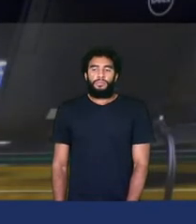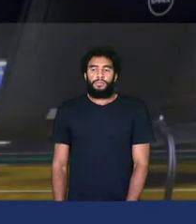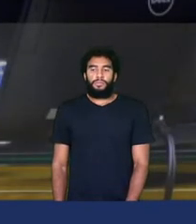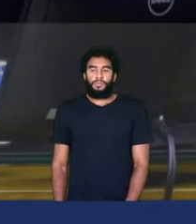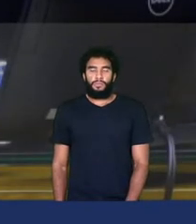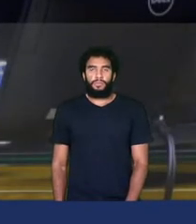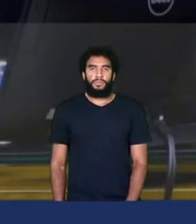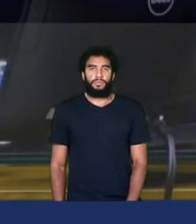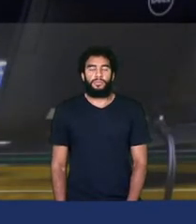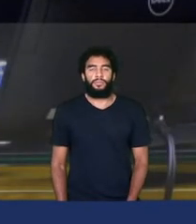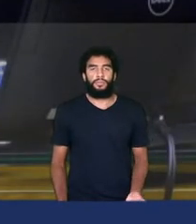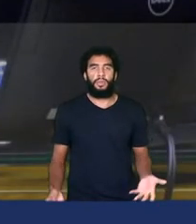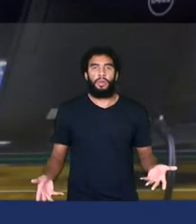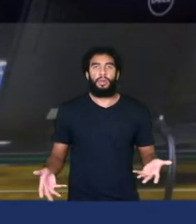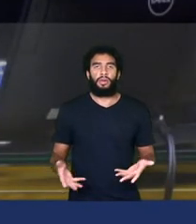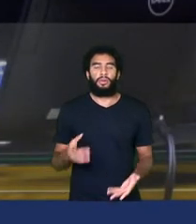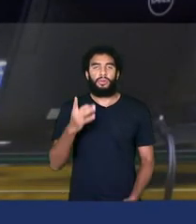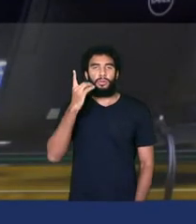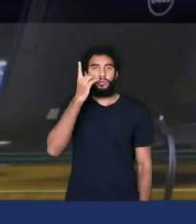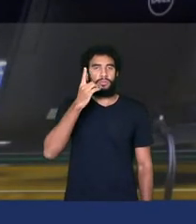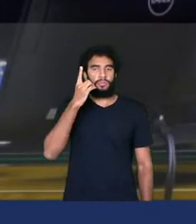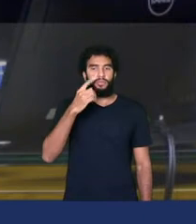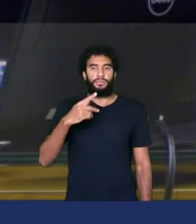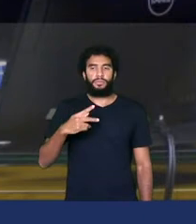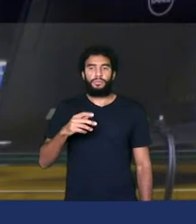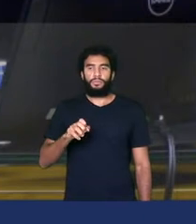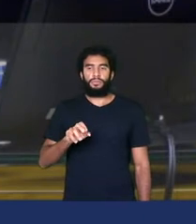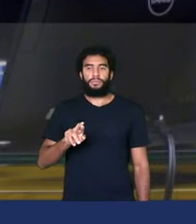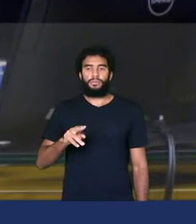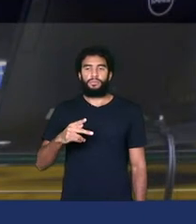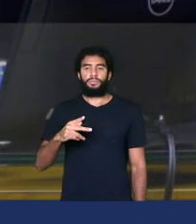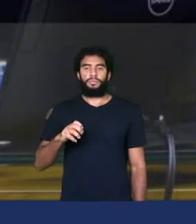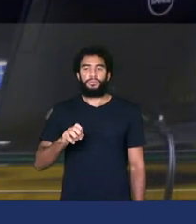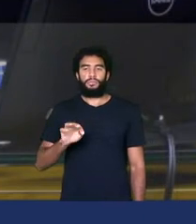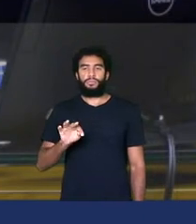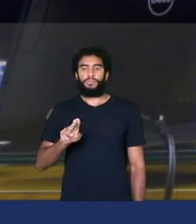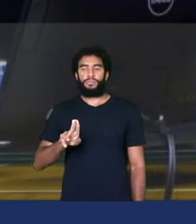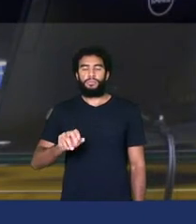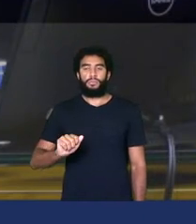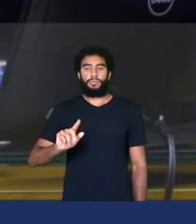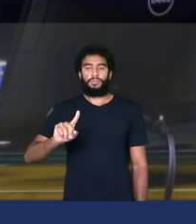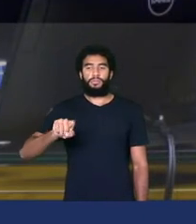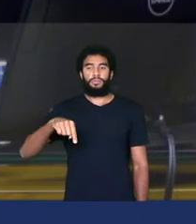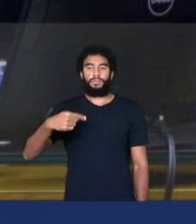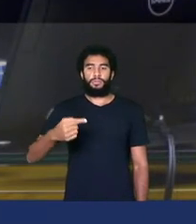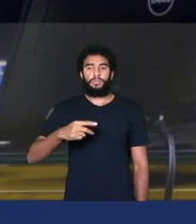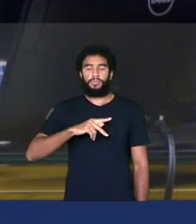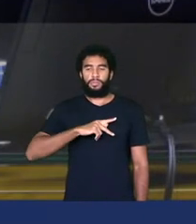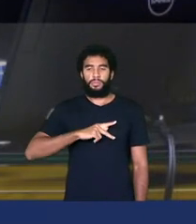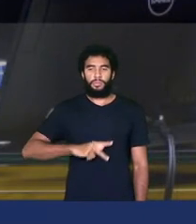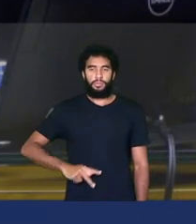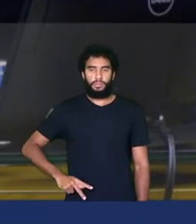ÓTIMO DIA A -- TODOS. [PRESIDENTE]: VAMOS CONVIDAR AGORA A DEPUTADA PERPÉTUA ALMEIDA E LOGO EM SEGUIDA O PRESIDENTE DA CÂMARA DOS DEPUTADOS,